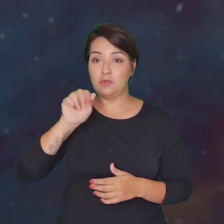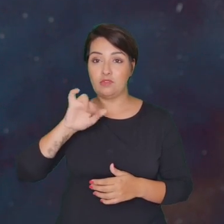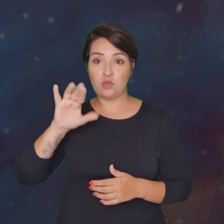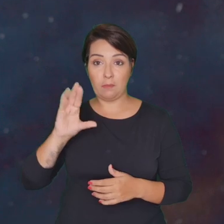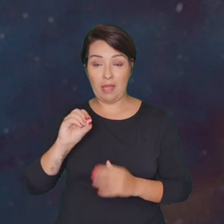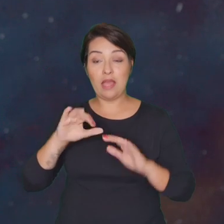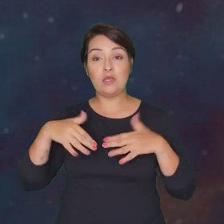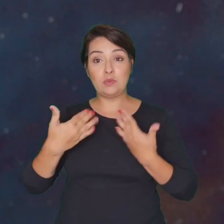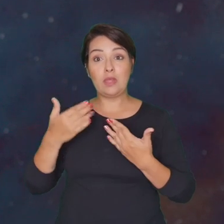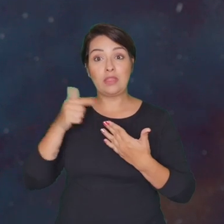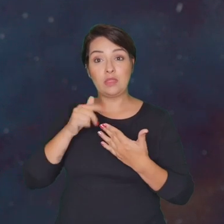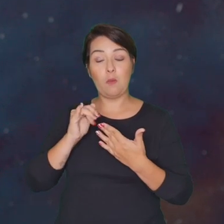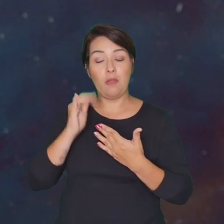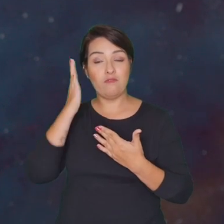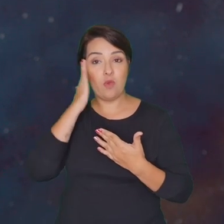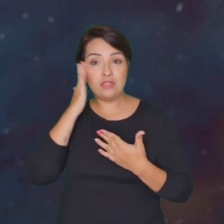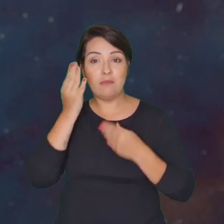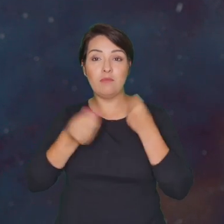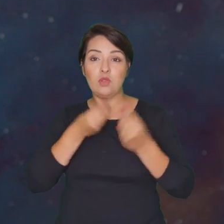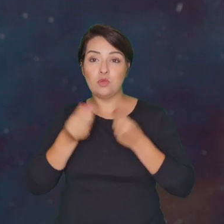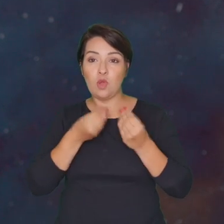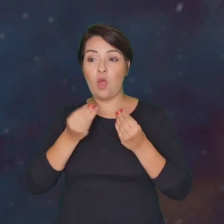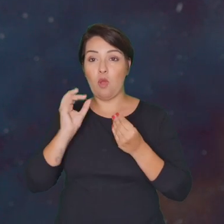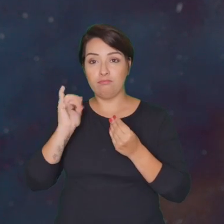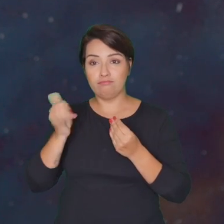Então, assim que ele ficou sabendo, o Lúcio falou pra ele